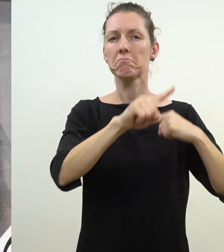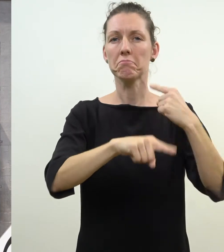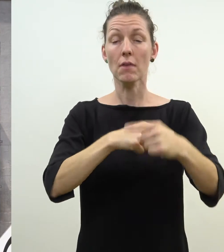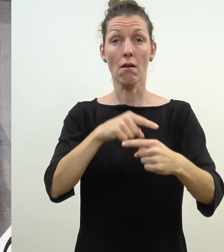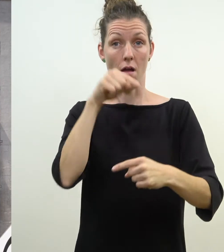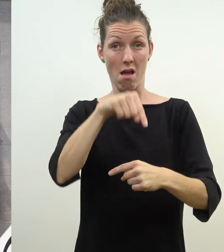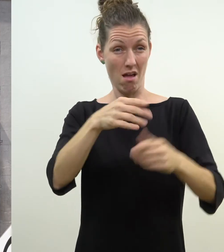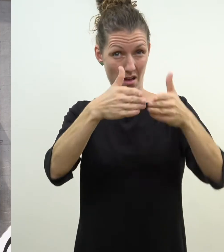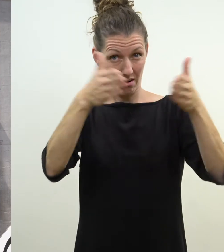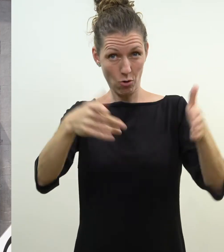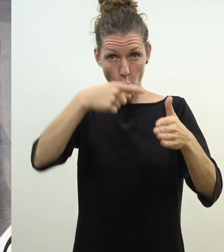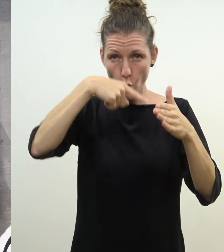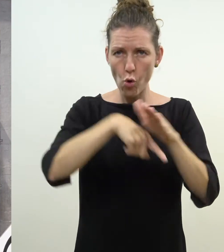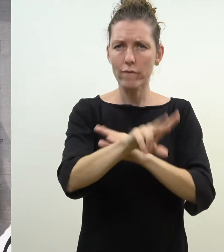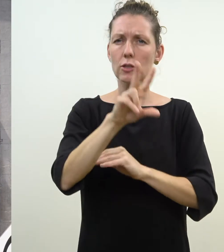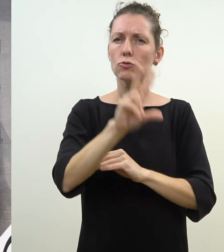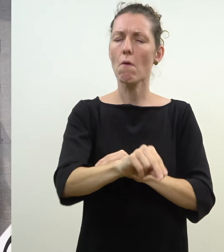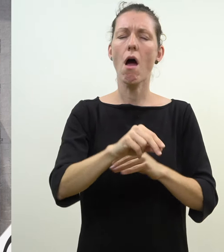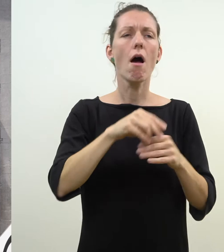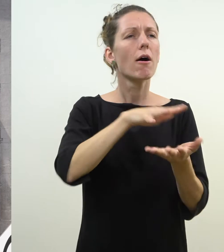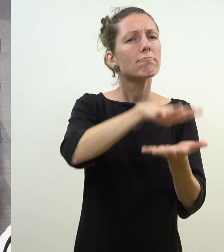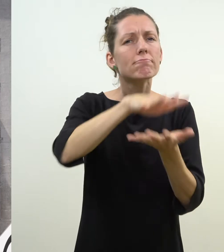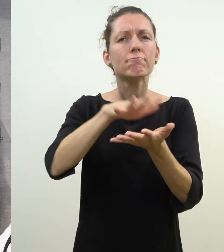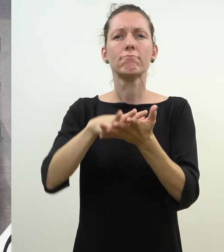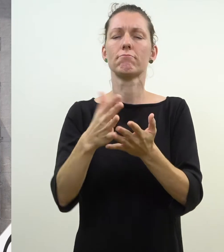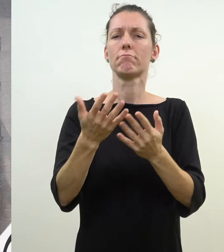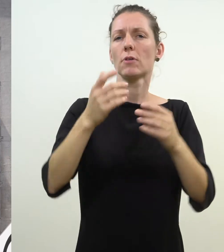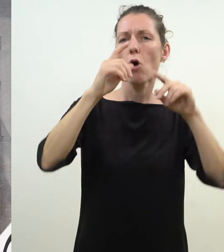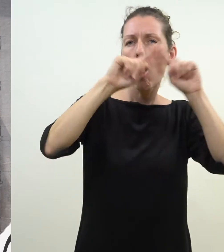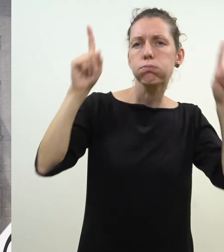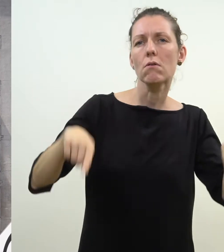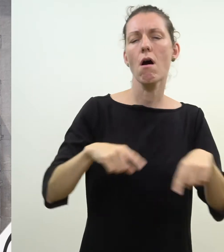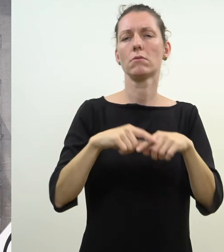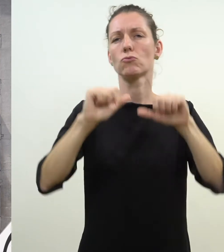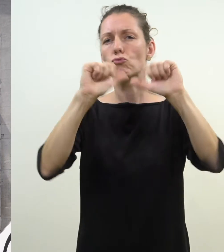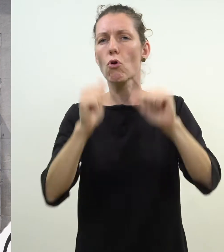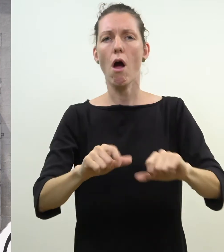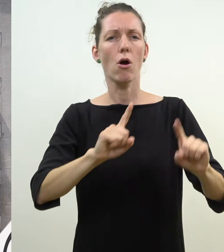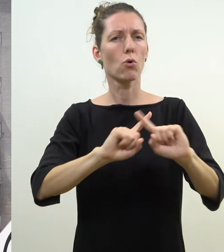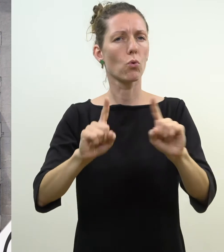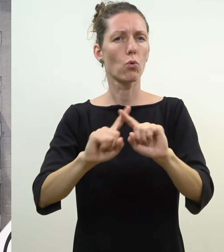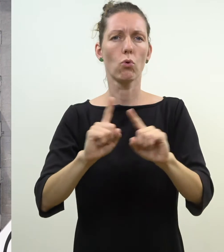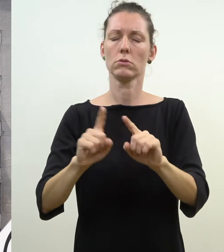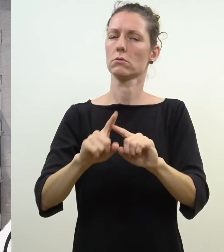Uvnitř najdeme bohaté sbírky obrazů a soch